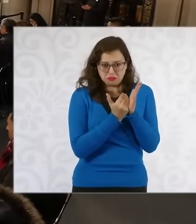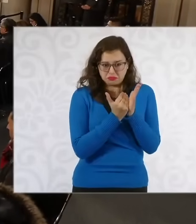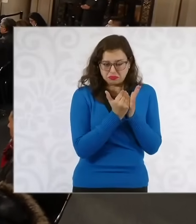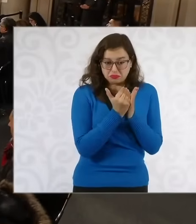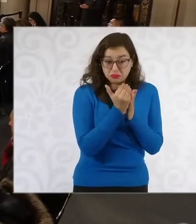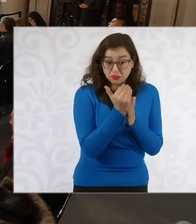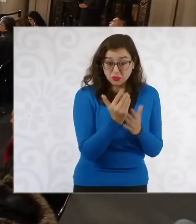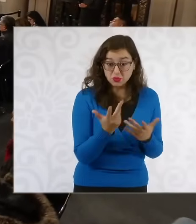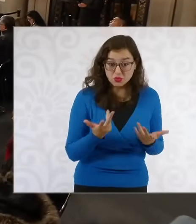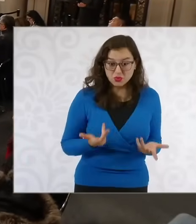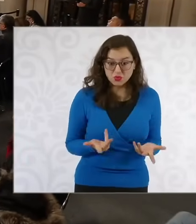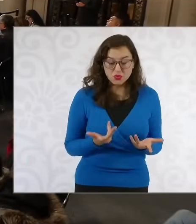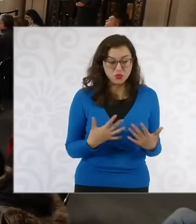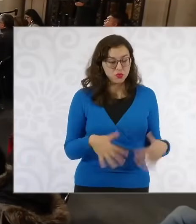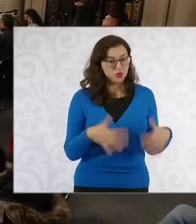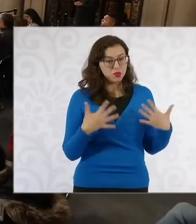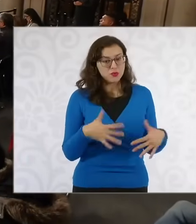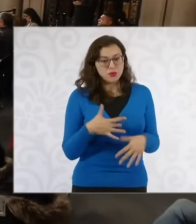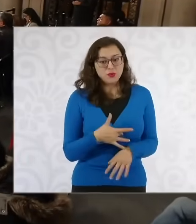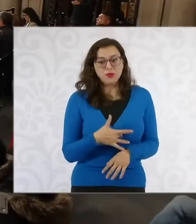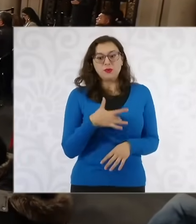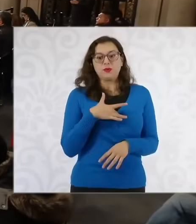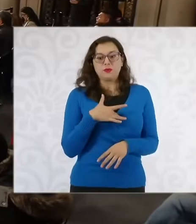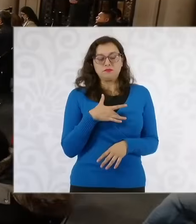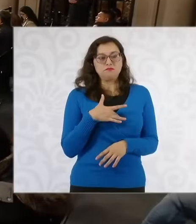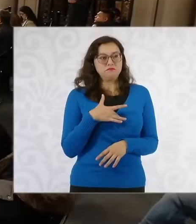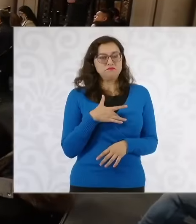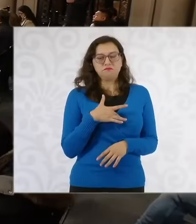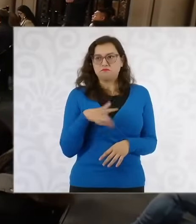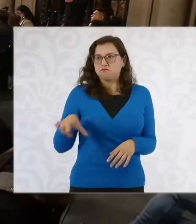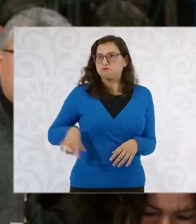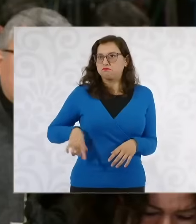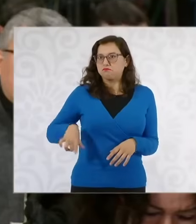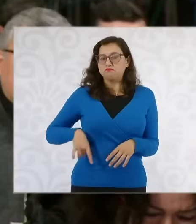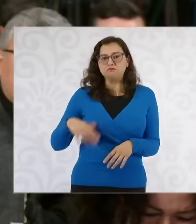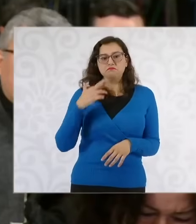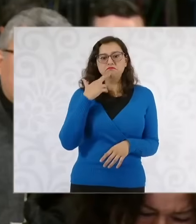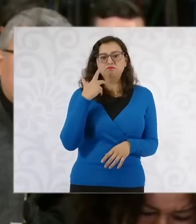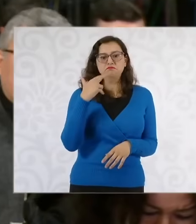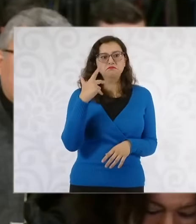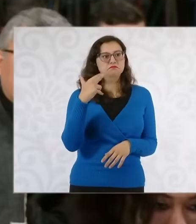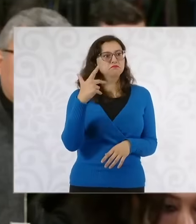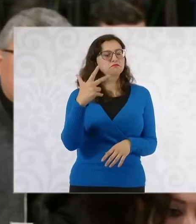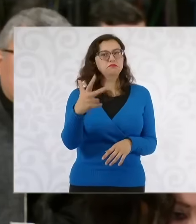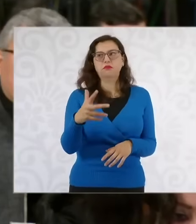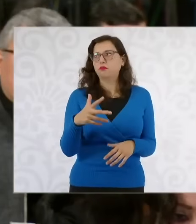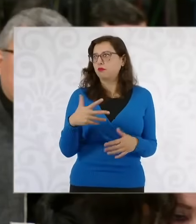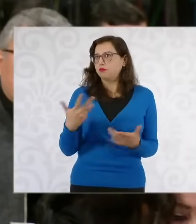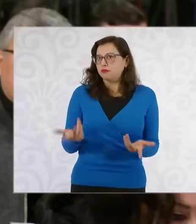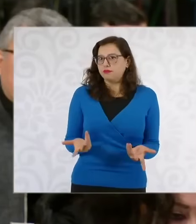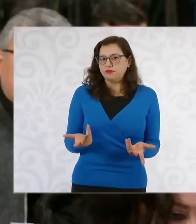las facultades del estado mexicano yo quisiera preguntarle cómo le explicaría en forma sencilla